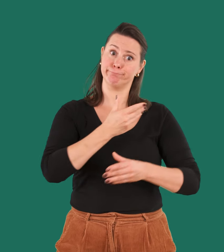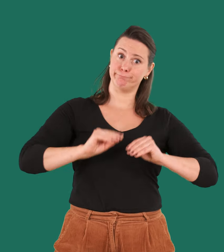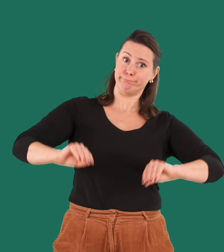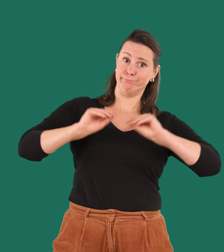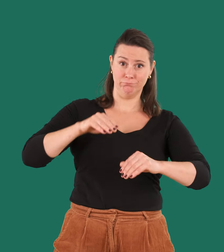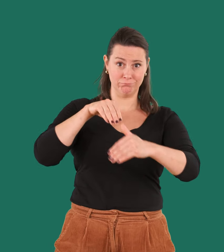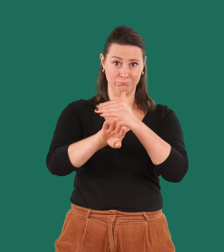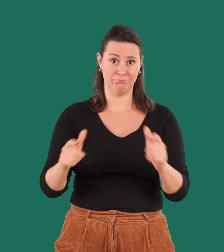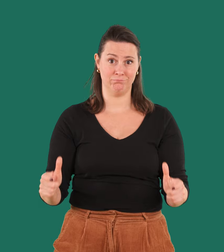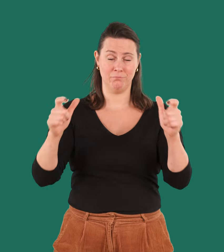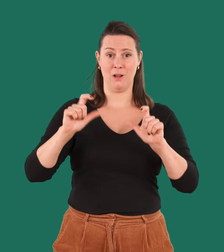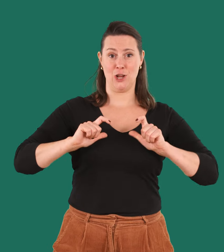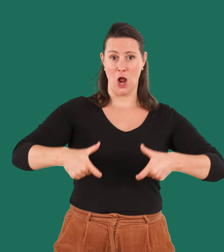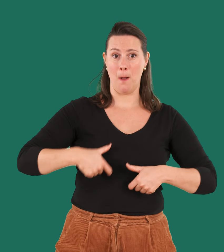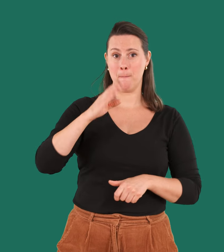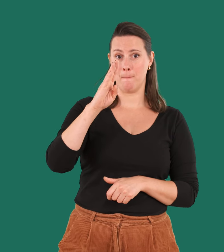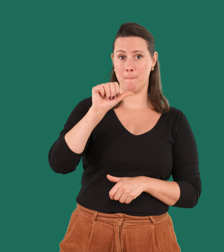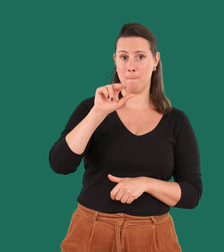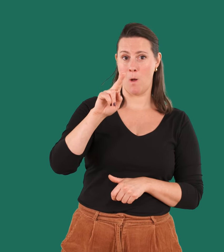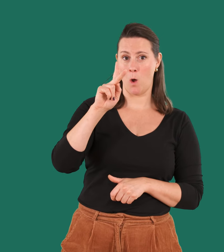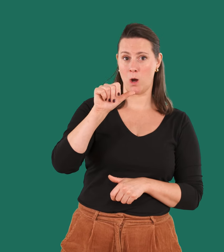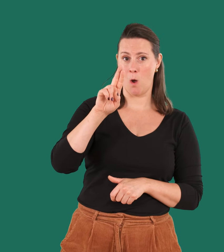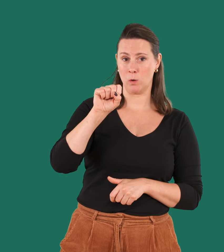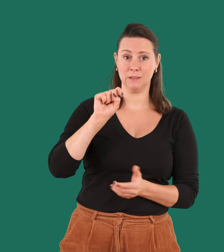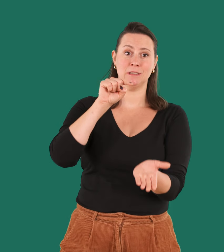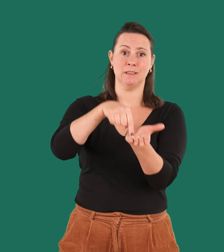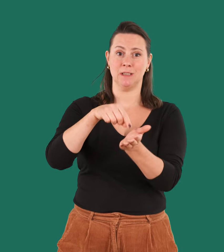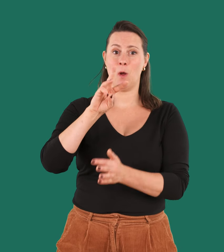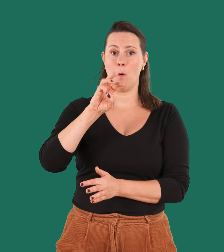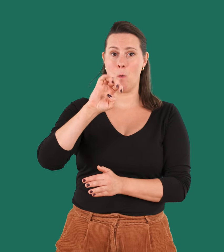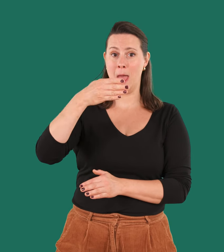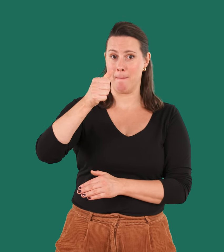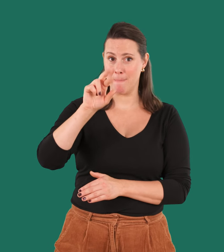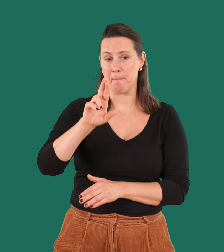alors qu’il enseigne au Bauhaus de Weimar